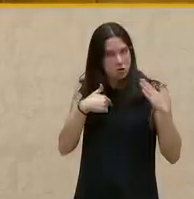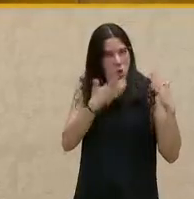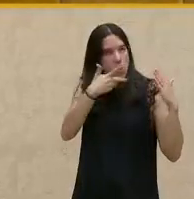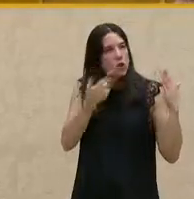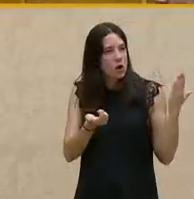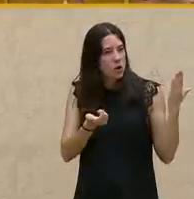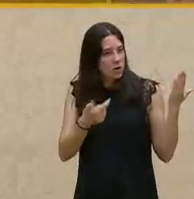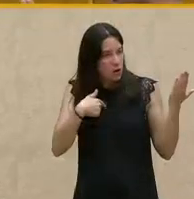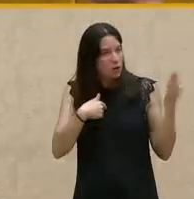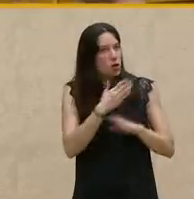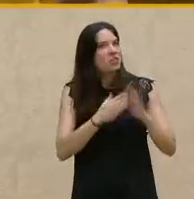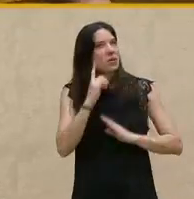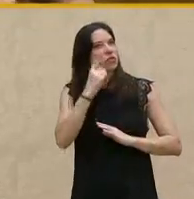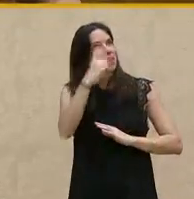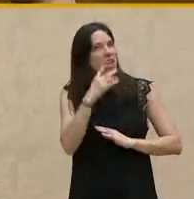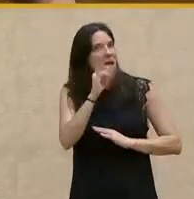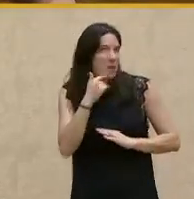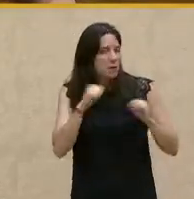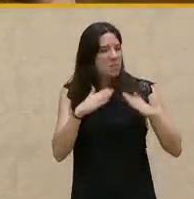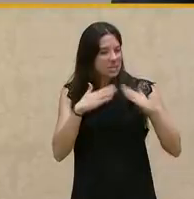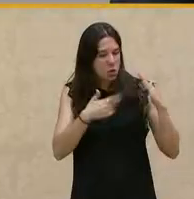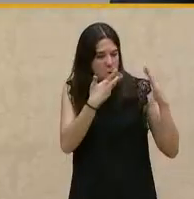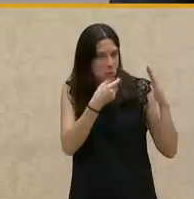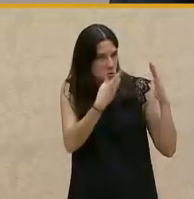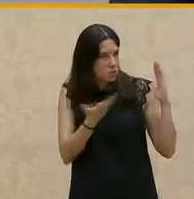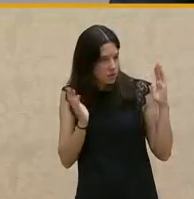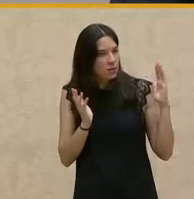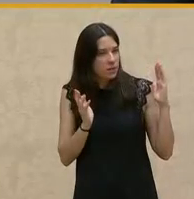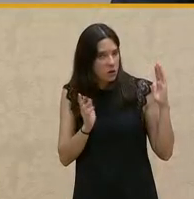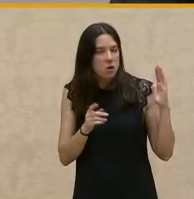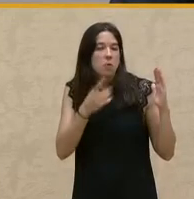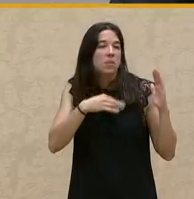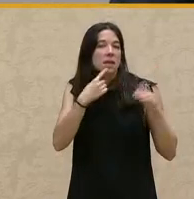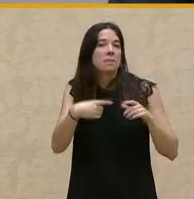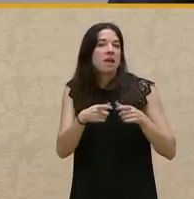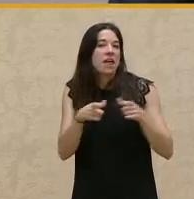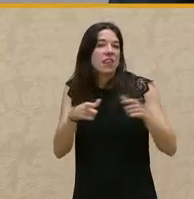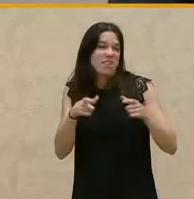un baremo de un 40% de discapacidad o de dependencia quizás. Pero la movilidad se